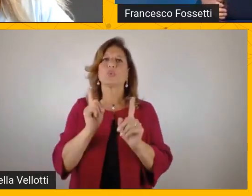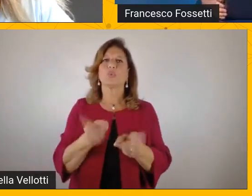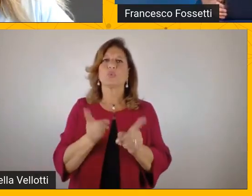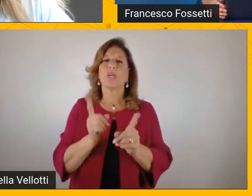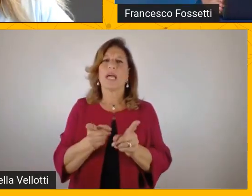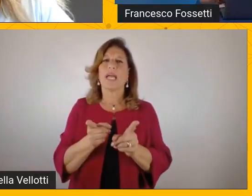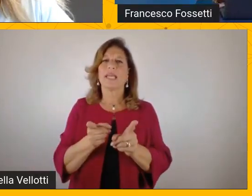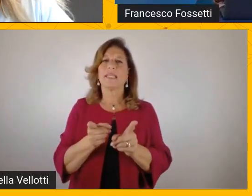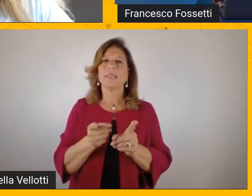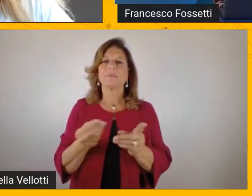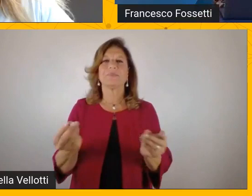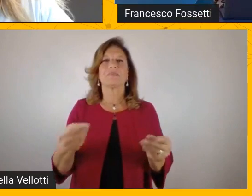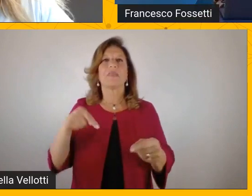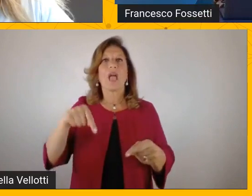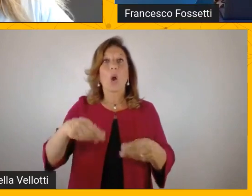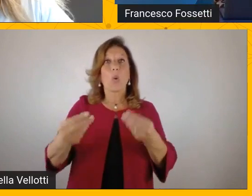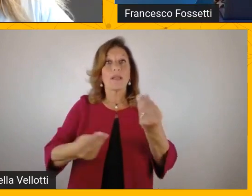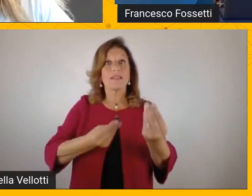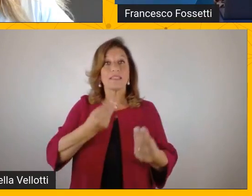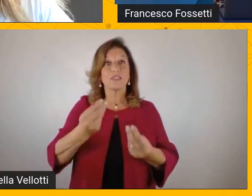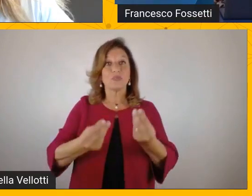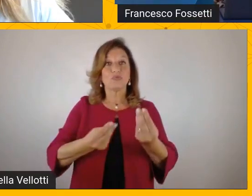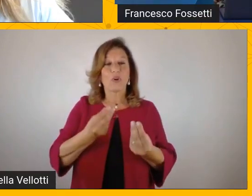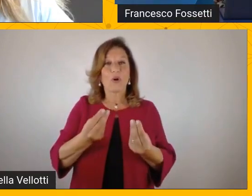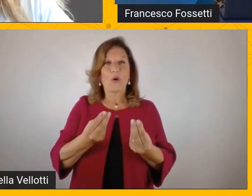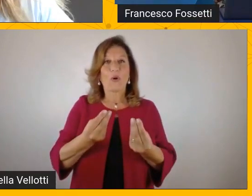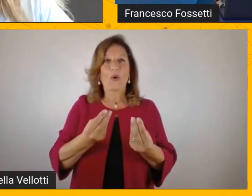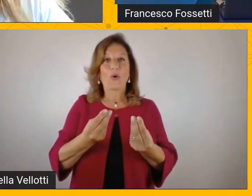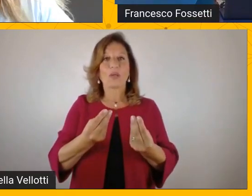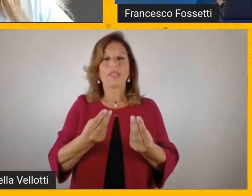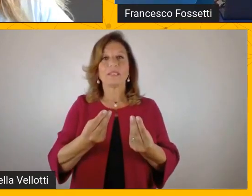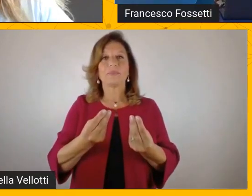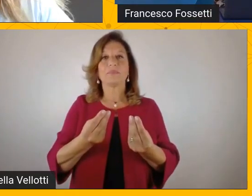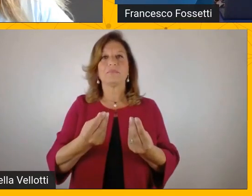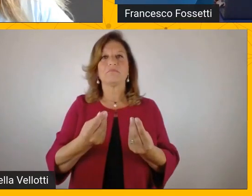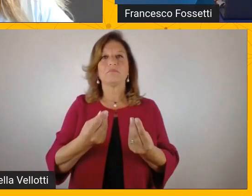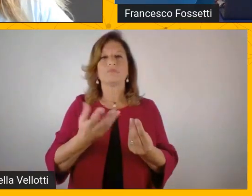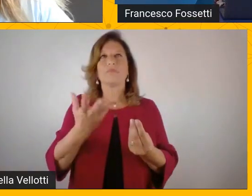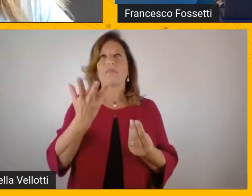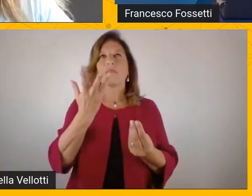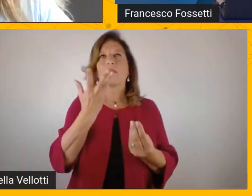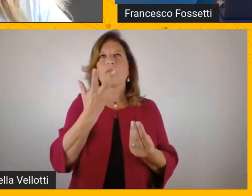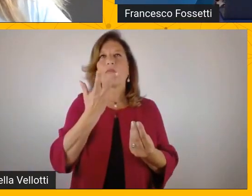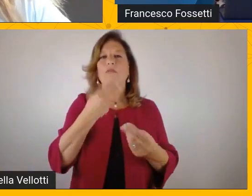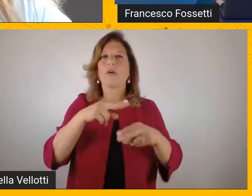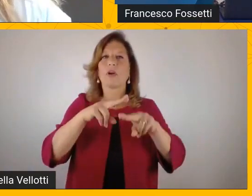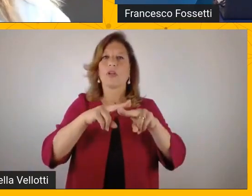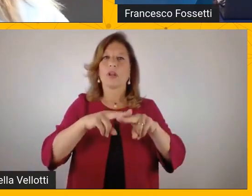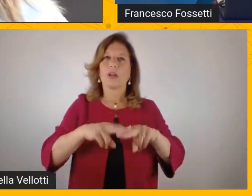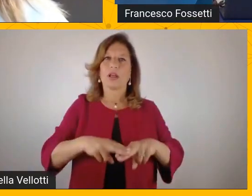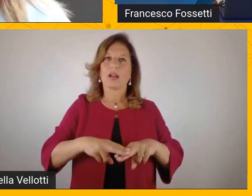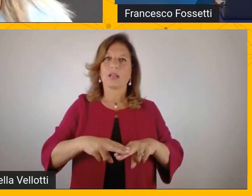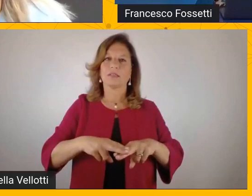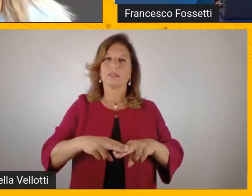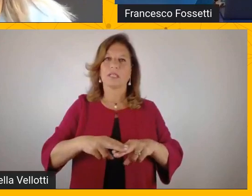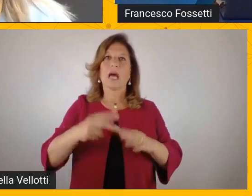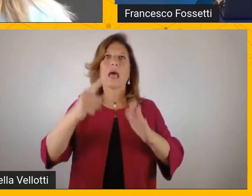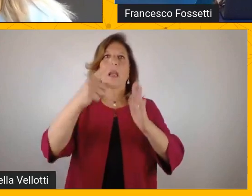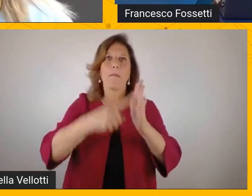succede? Succede che ehm questi giochi che eh aspirano a